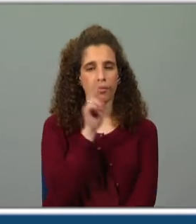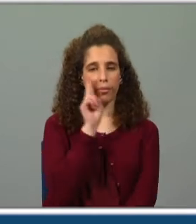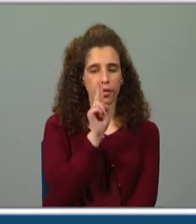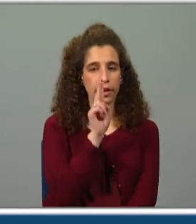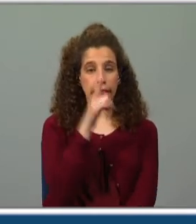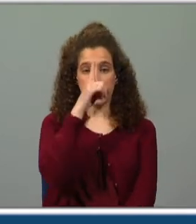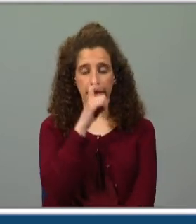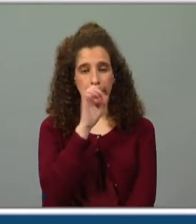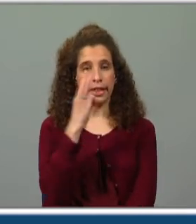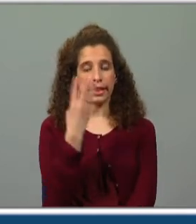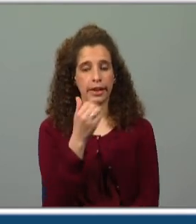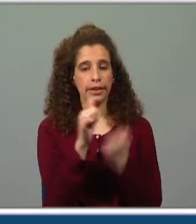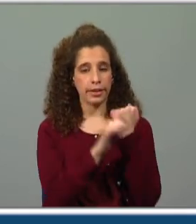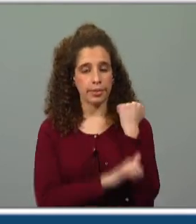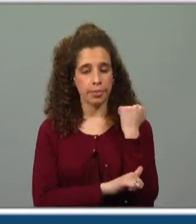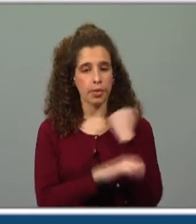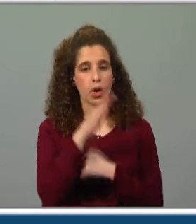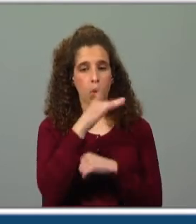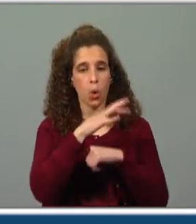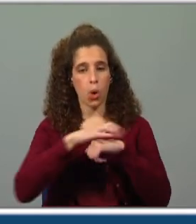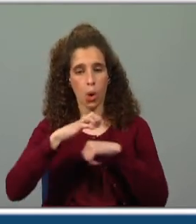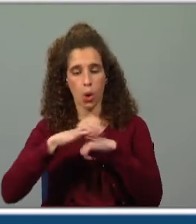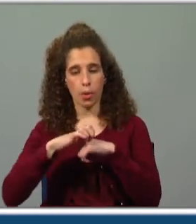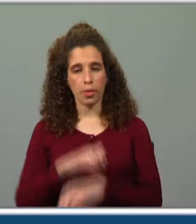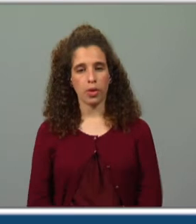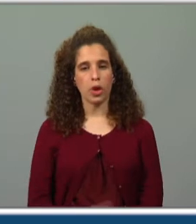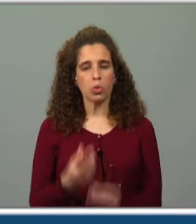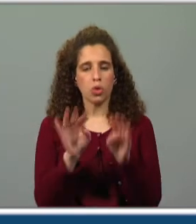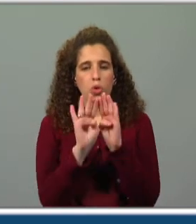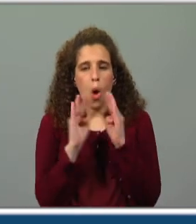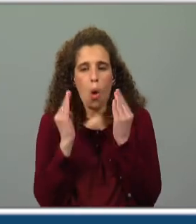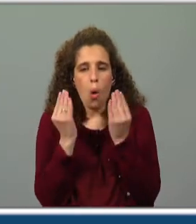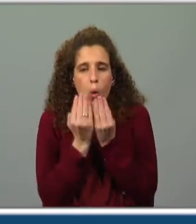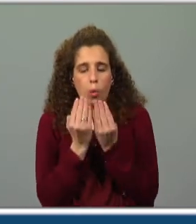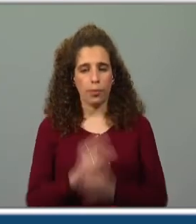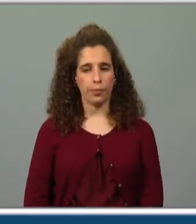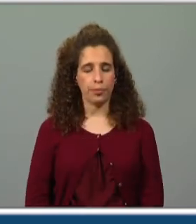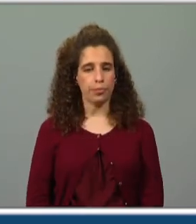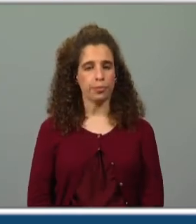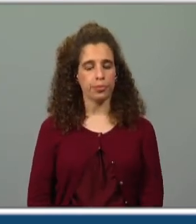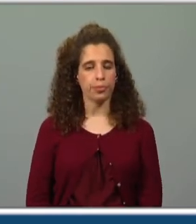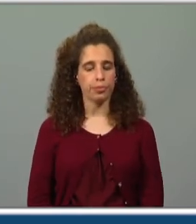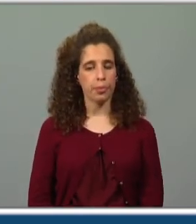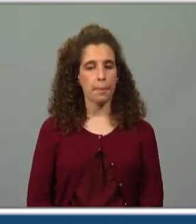lembram-se Teresa abóboras cor de laranja e muito redondinhos as Abóboras 記得特蕾莎南瓜橙色和非常圓的南瓜